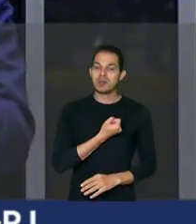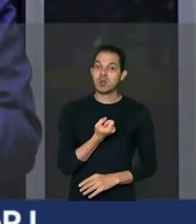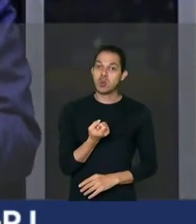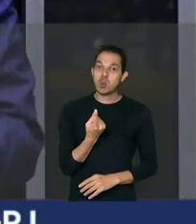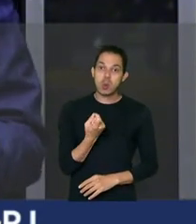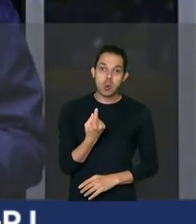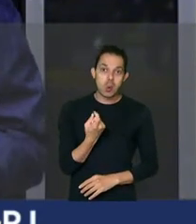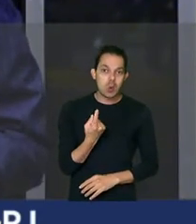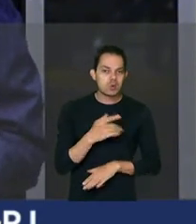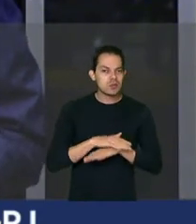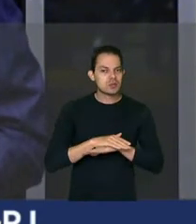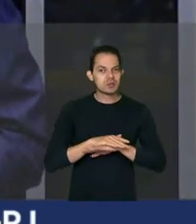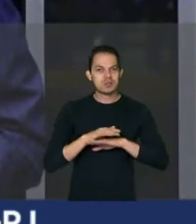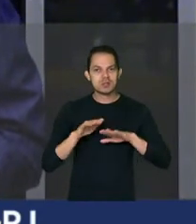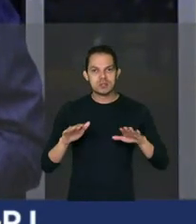TUDO SERÁ ACOMPANHADO POR UM SÓ MECANISMO, UMA SÓ